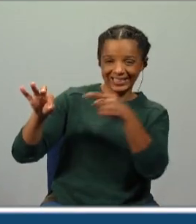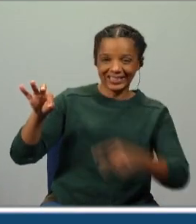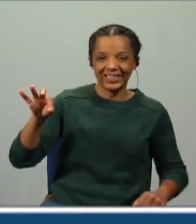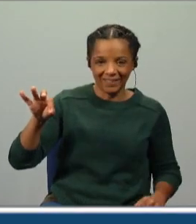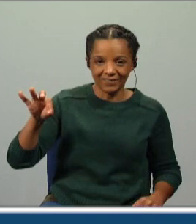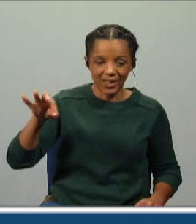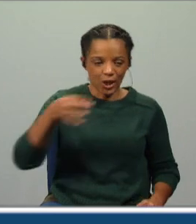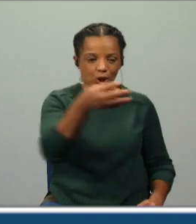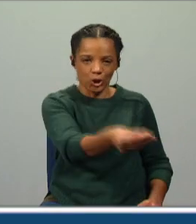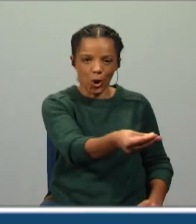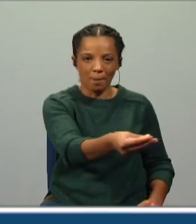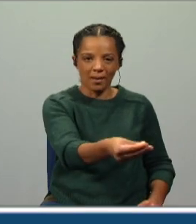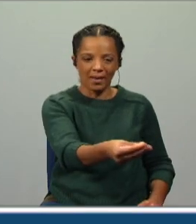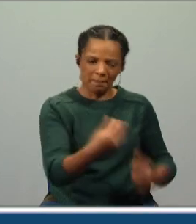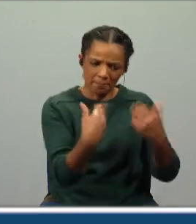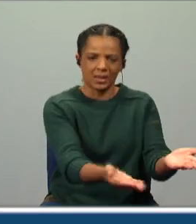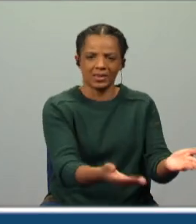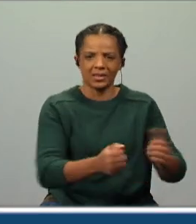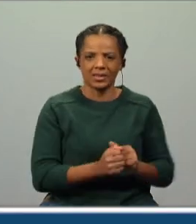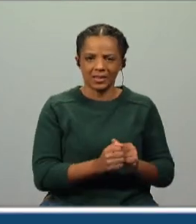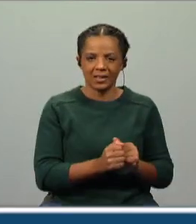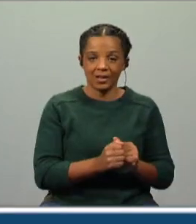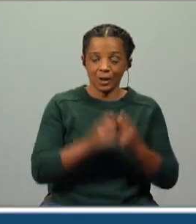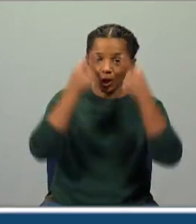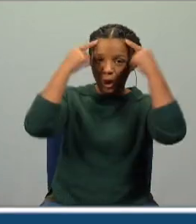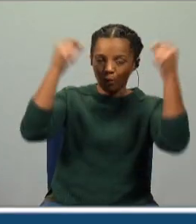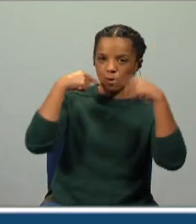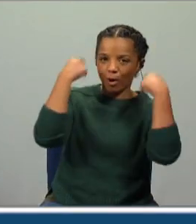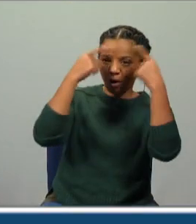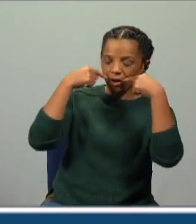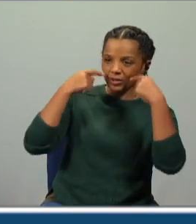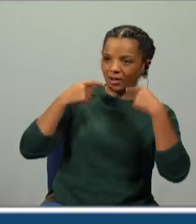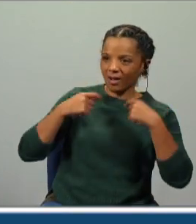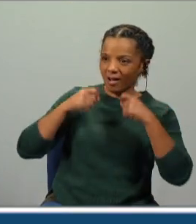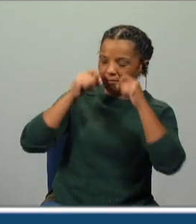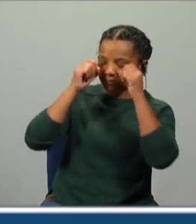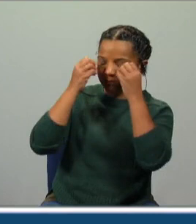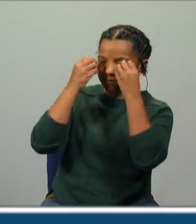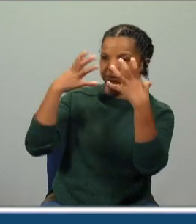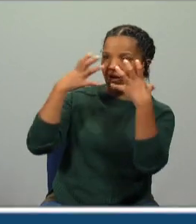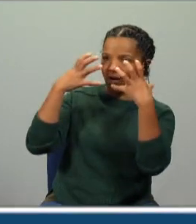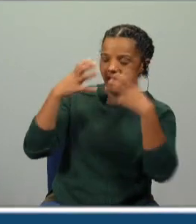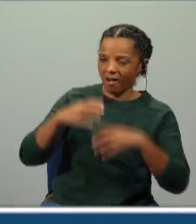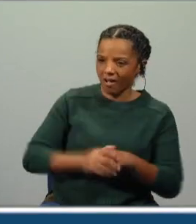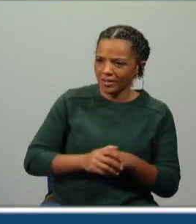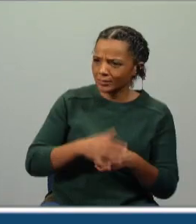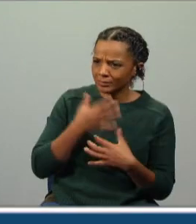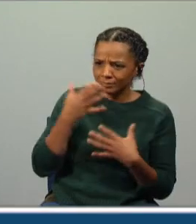Toma é para ti os olhos do lobo. Cresceram de espanto, nem queria acreditar.